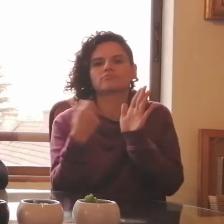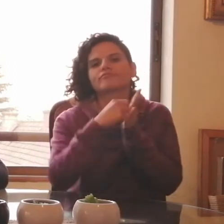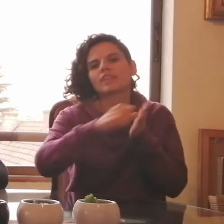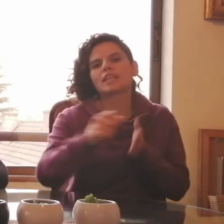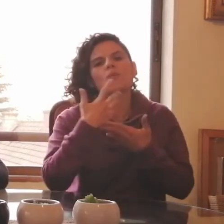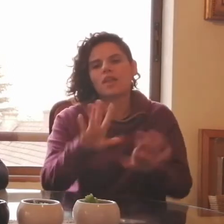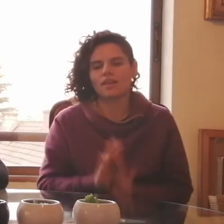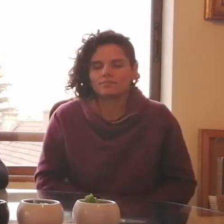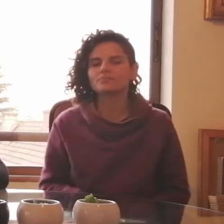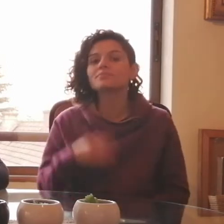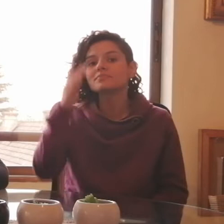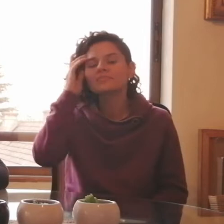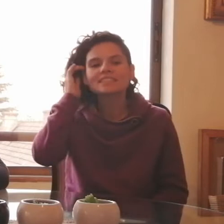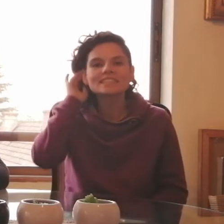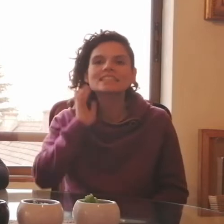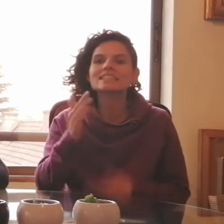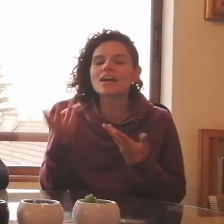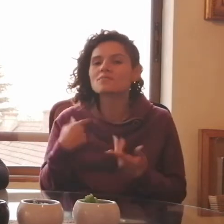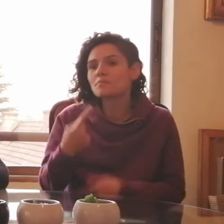vamos a conocer un poquito de la jefa hoy día